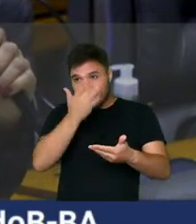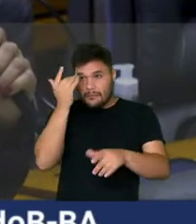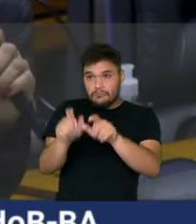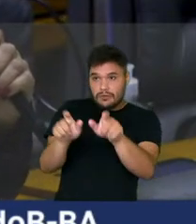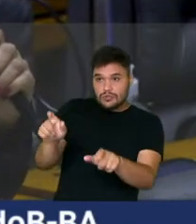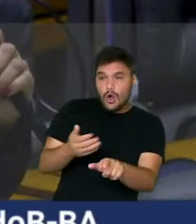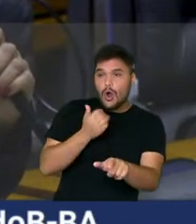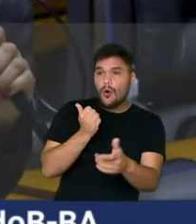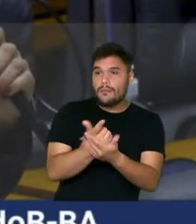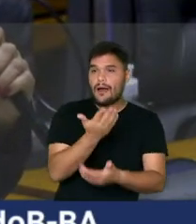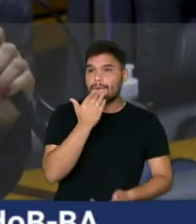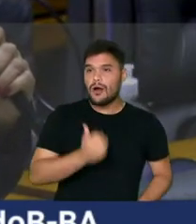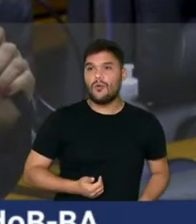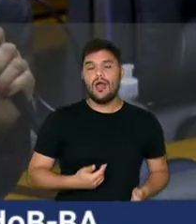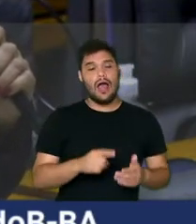TROCO DE PÃO. POIS NÃO, SENHOR DEPUTADO, É PÃO PARA